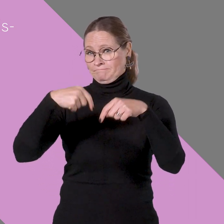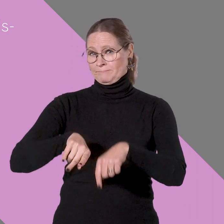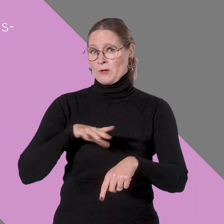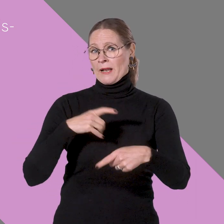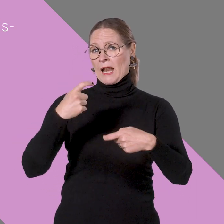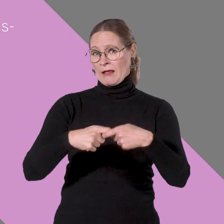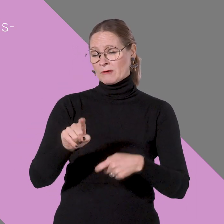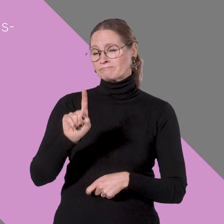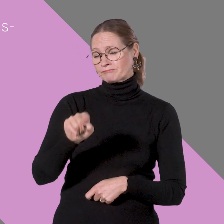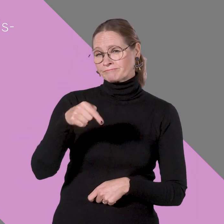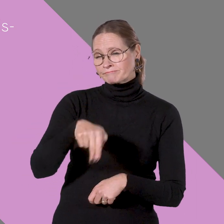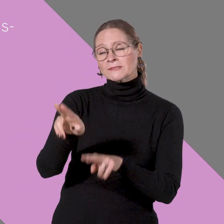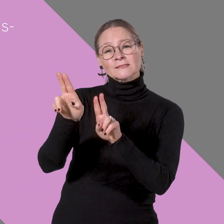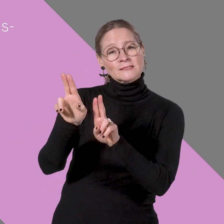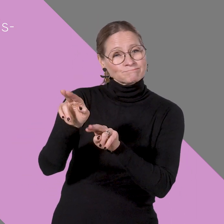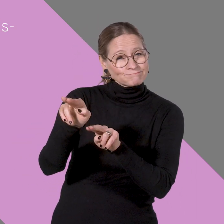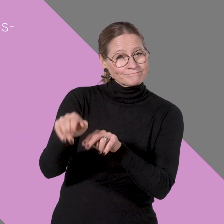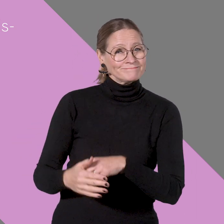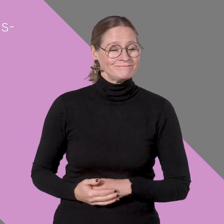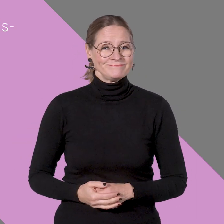Klikkaa siis alla olevaa linkkiä ja katso!